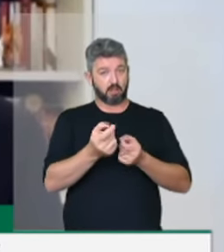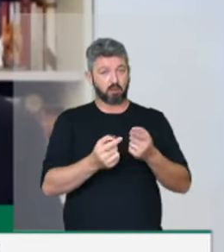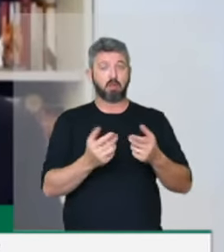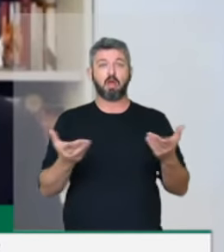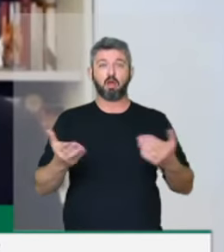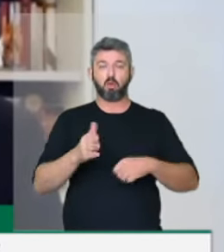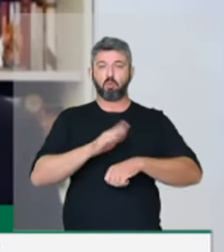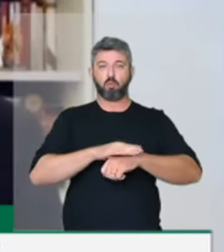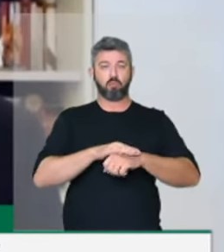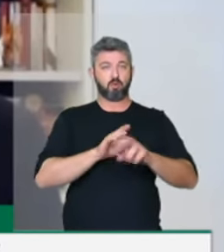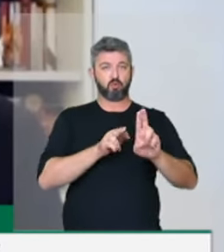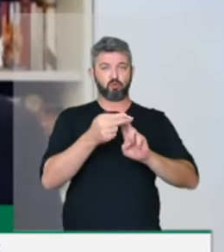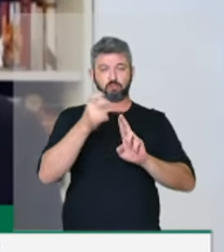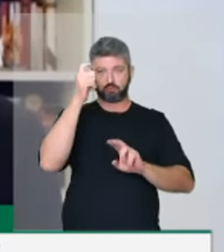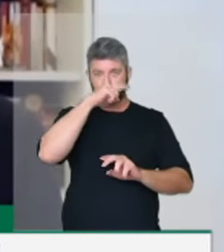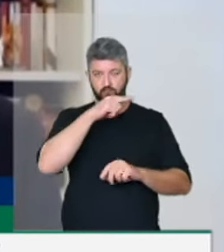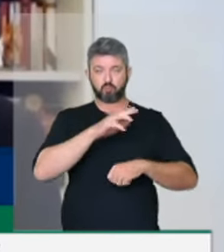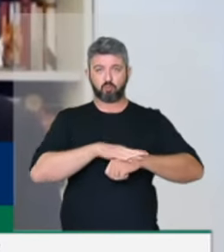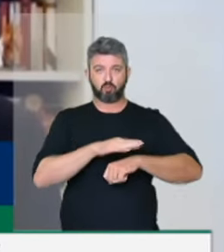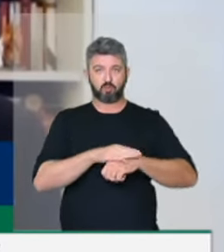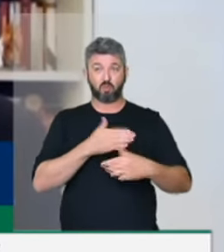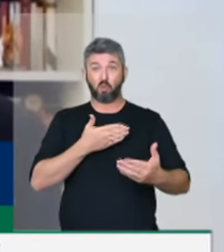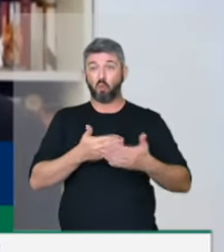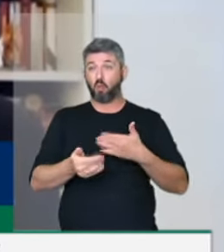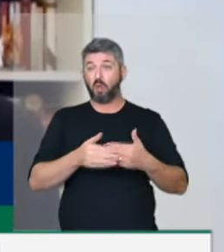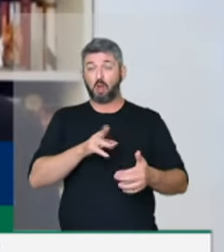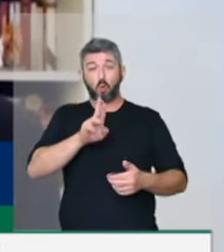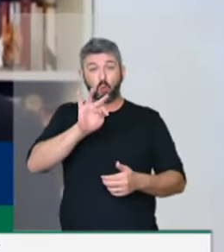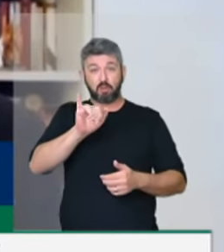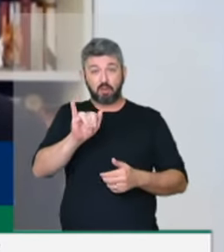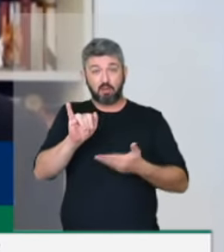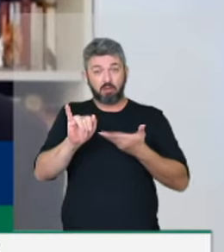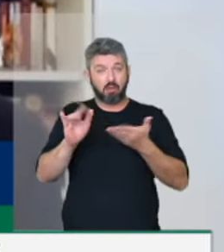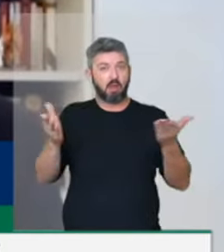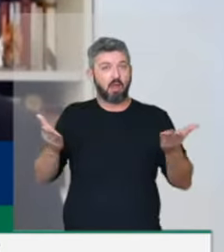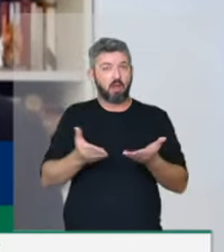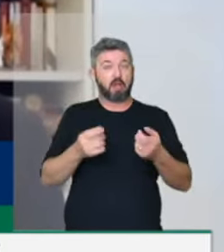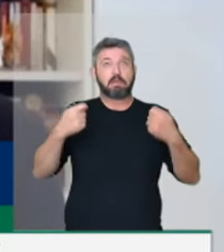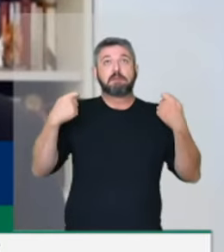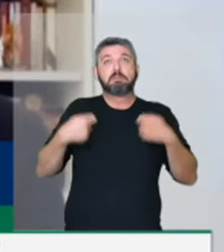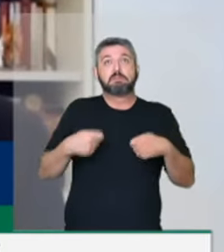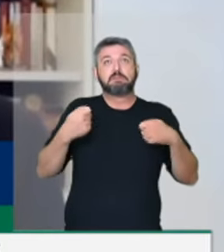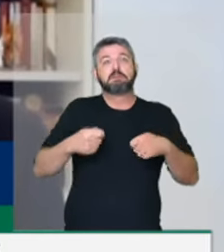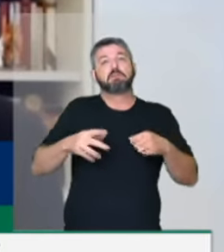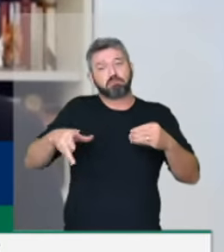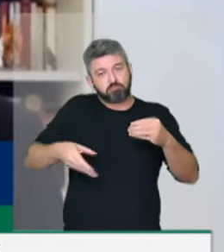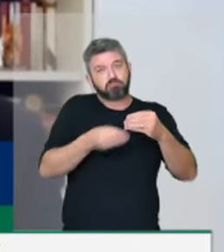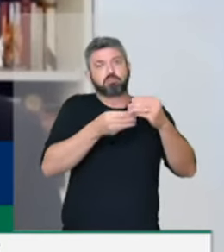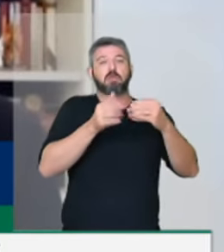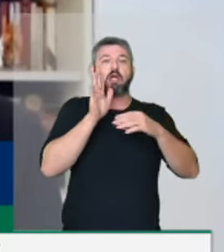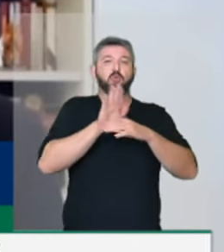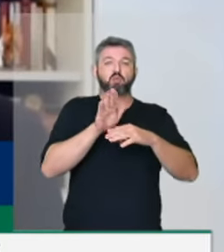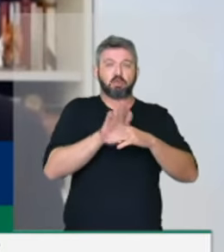QUALQUER VAGA DE UTI NESTE MOMENTO É IMPORTANTE PARA QUE A GENTE POSSA SALVAR VIDAS, A GENTE PRECISA FORTALECER O SISTEMA ÚNICO DE SAÚDE, ESSA É A VERDADEIRA OPÇÃO QUE